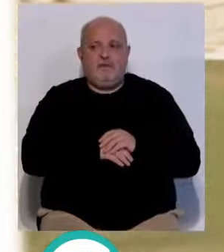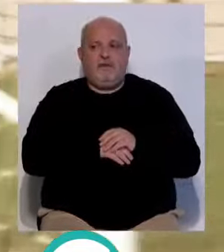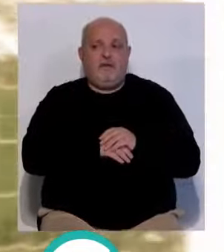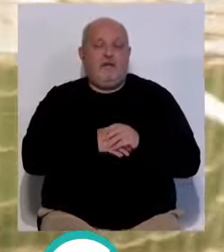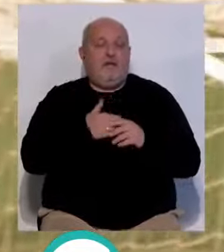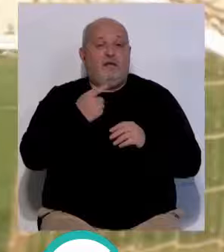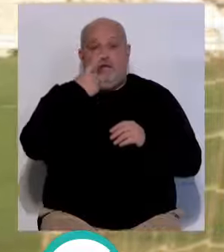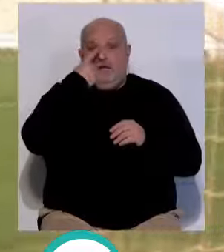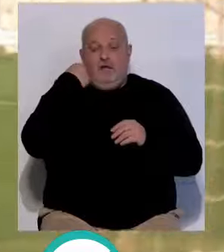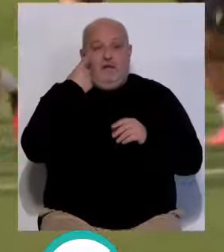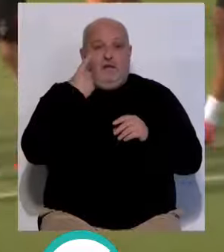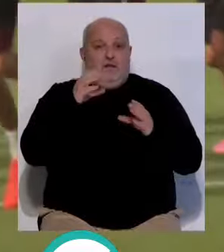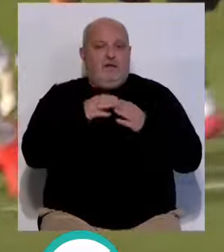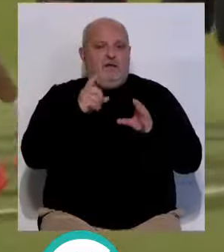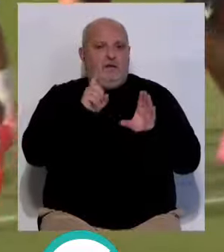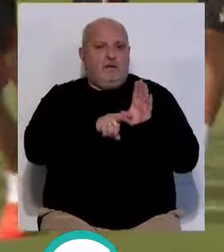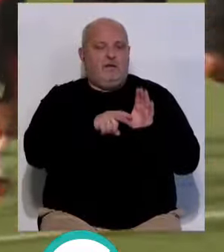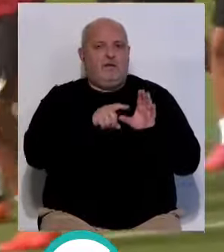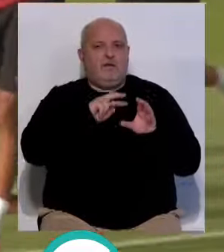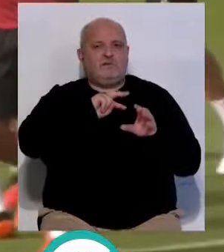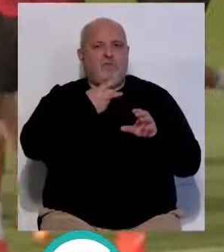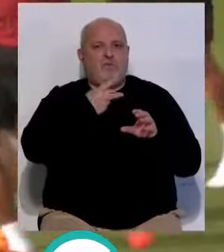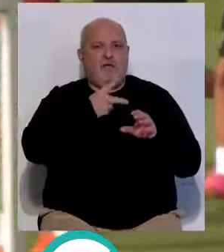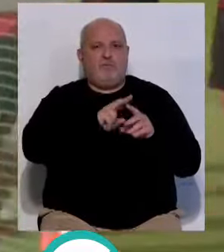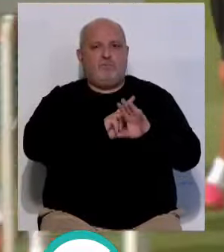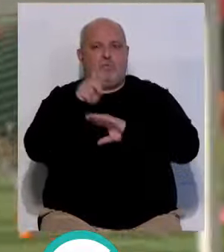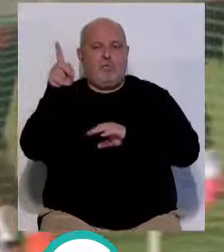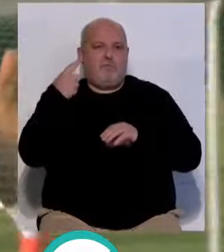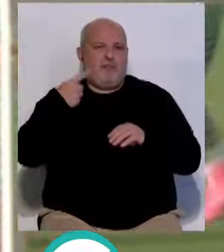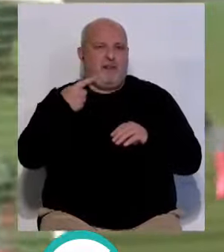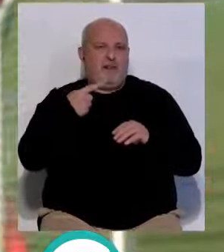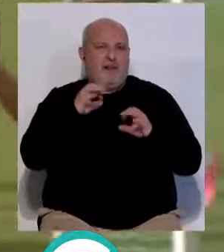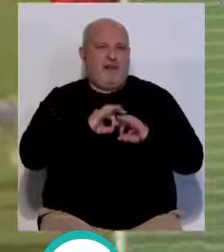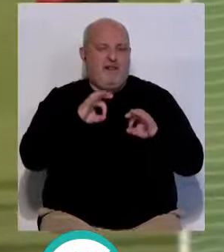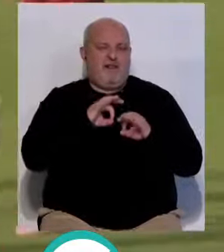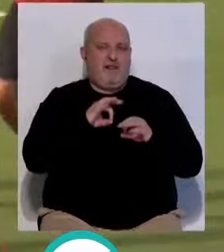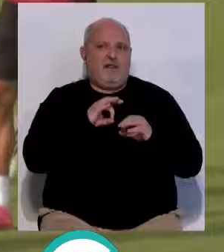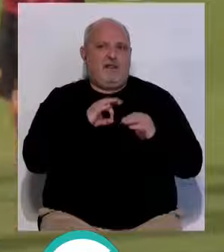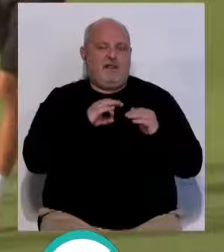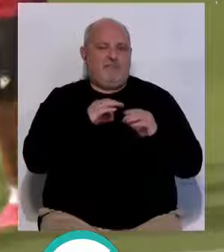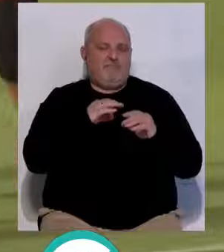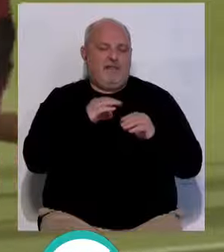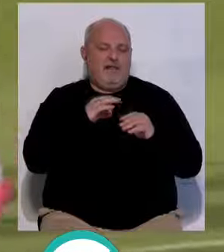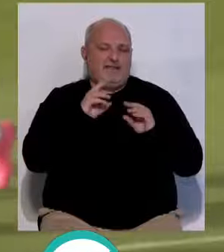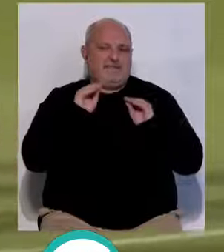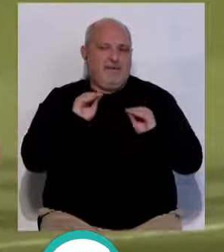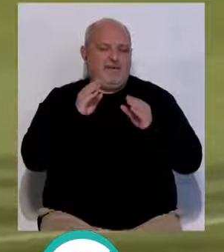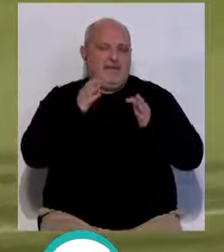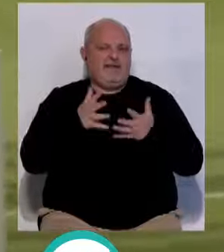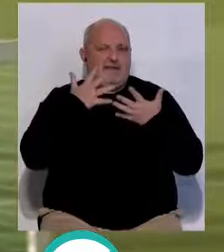pasada cuando cayó en el primer equipo fue muy grande de segunda federación a primera división sin pasar por por las categorías intermedias al fin al cabo eso se nota los pequeños detalles